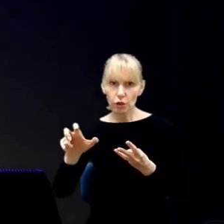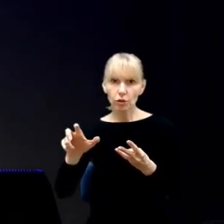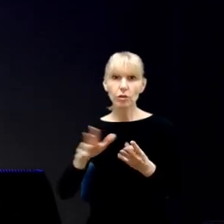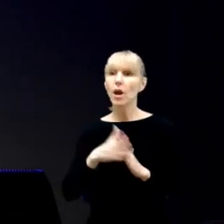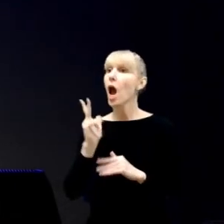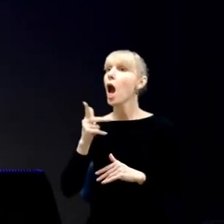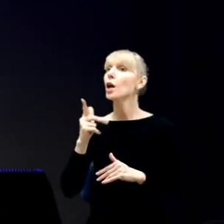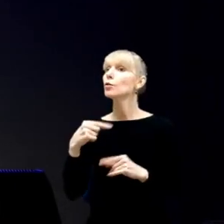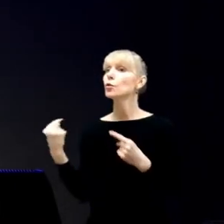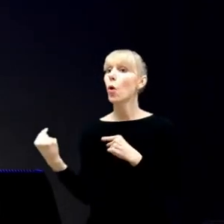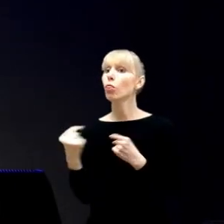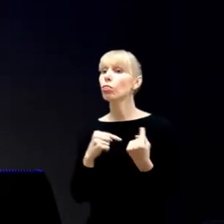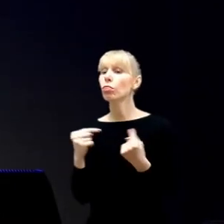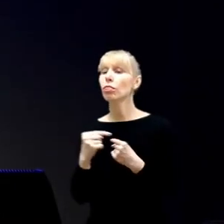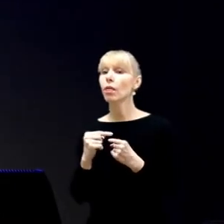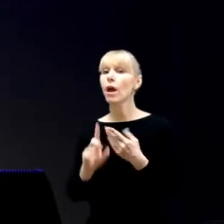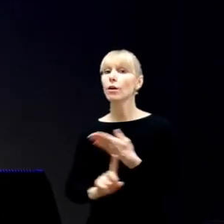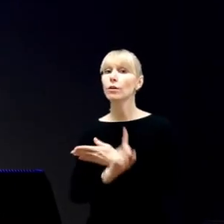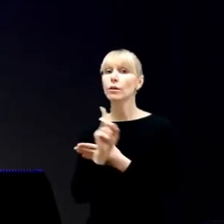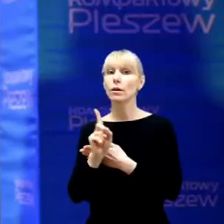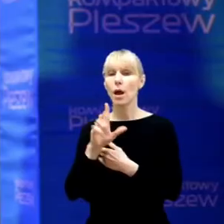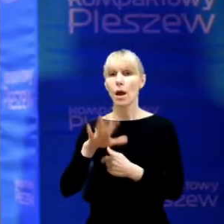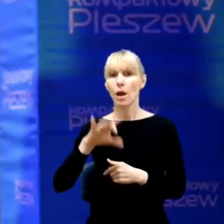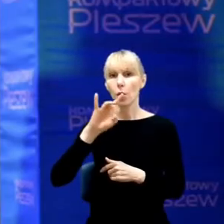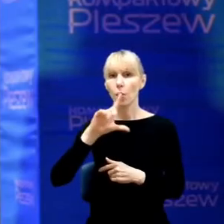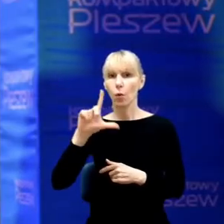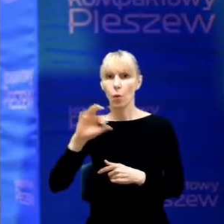Jakub Głaz - miesięcznik Architektura i Biznes.